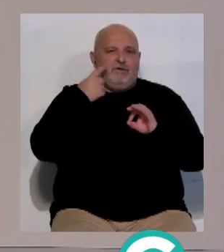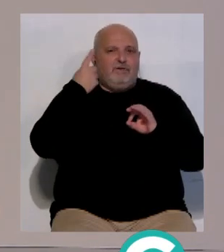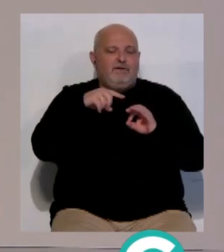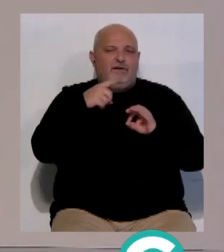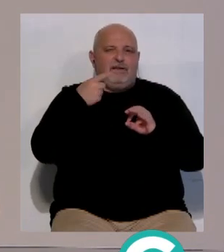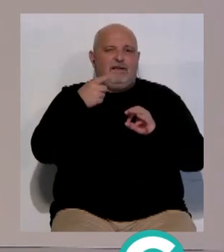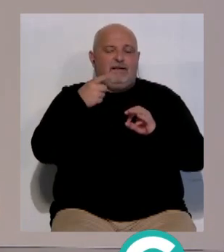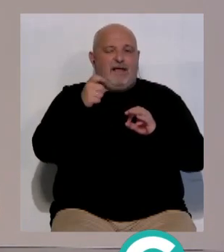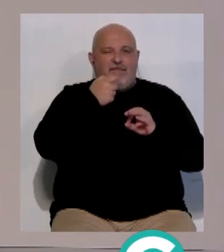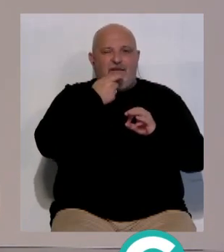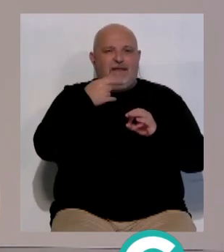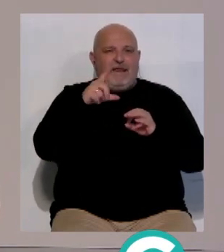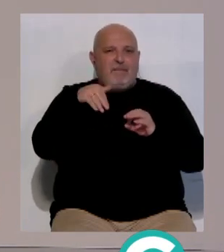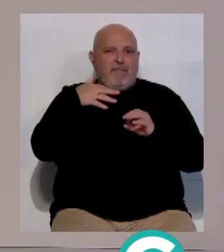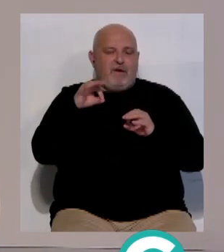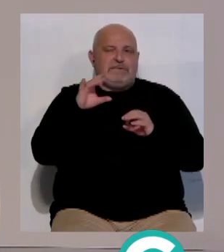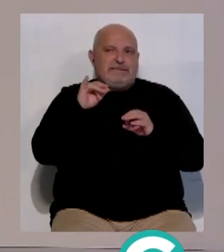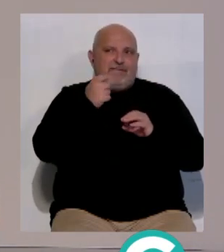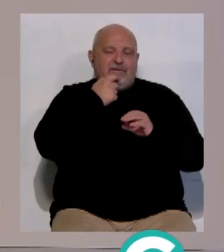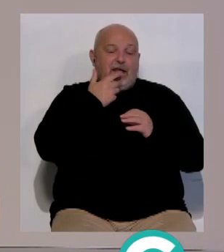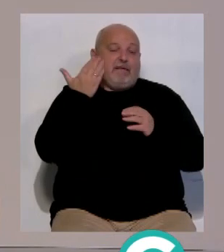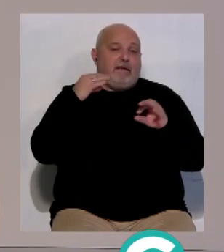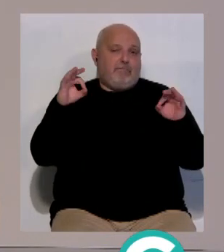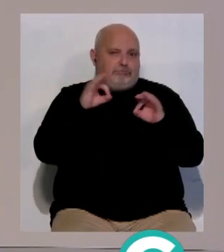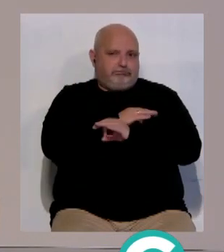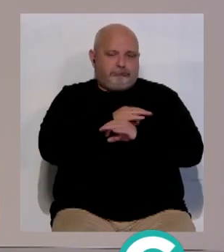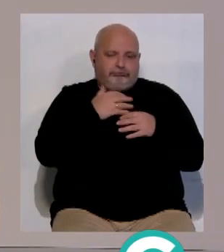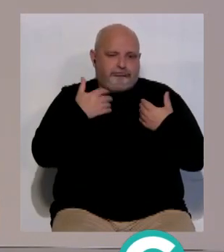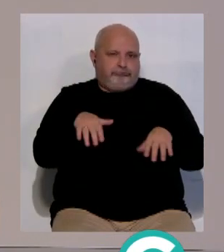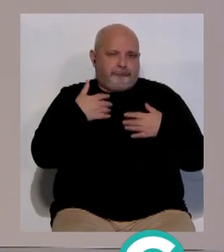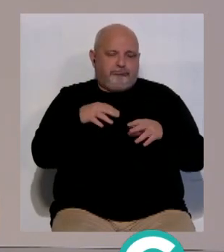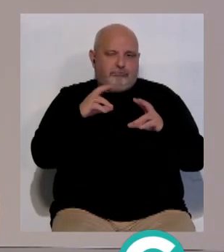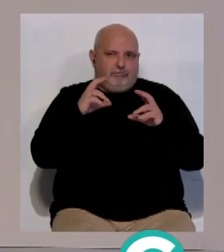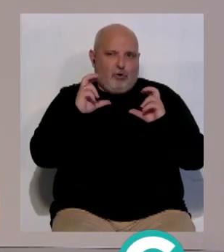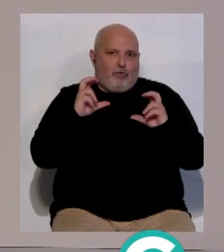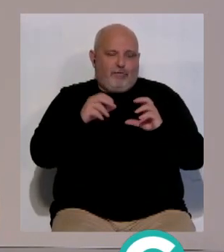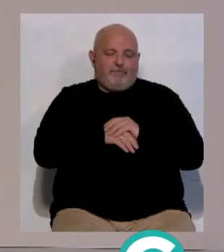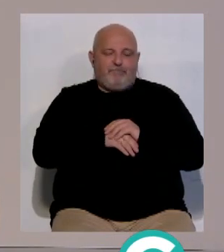Manzano es un buen árbitro ayer se equivocó tuvo un error grosero en el campo pero si grosero fue